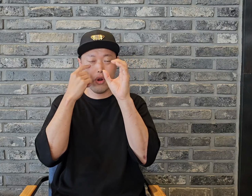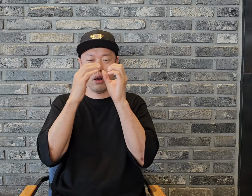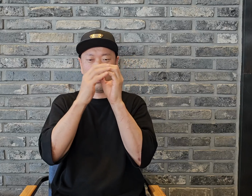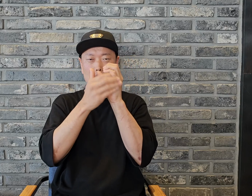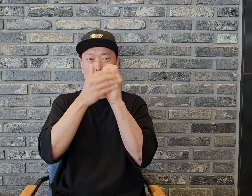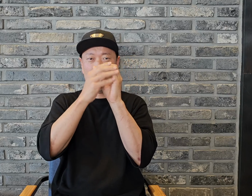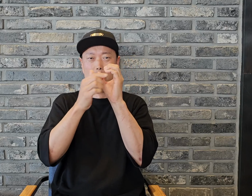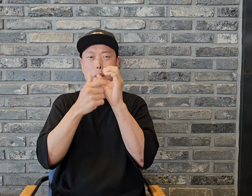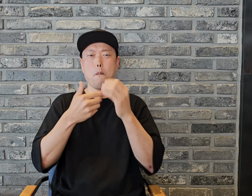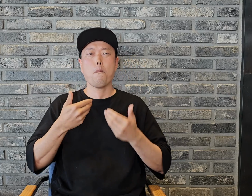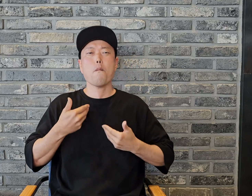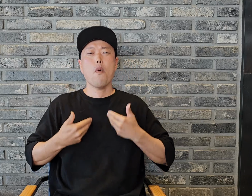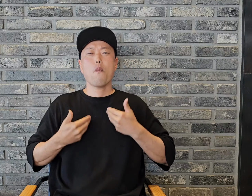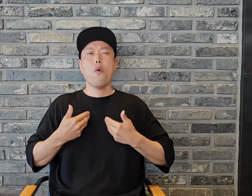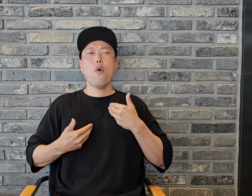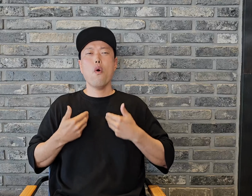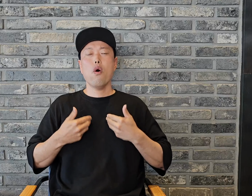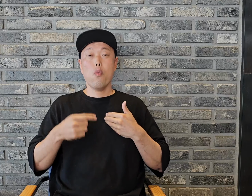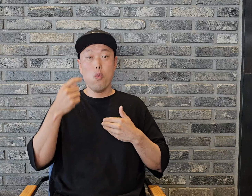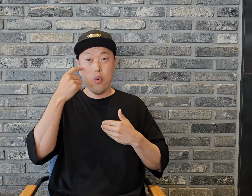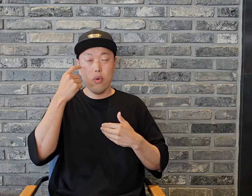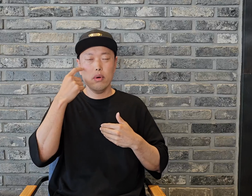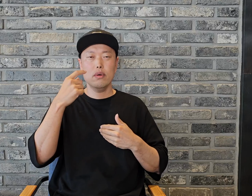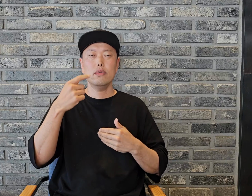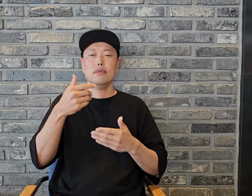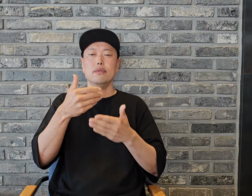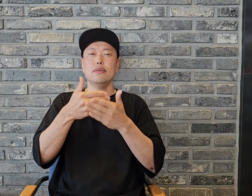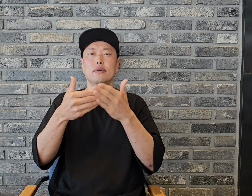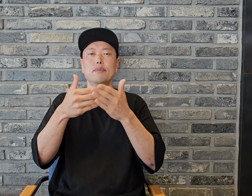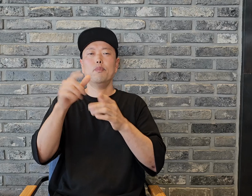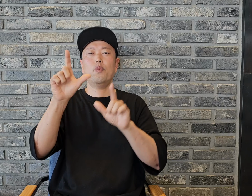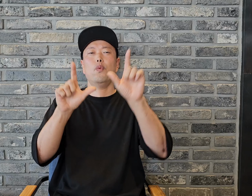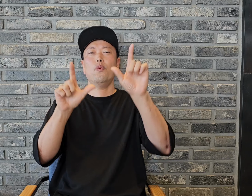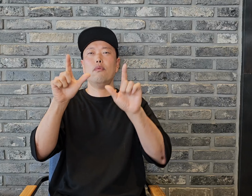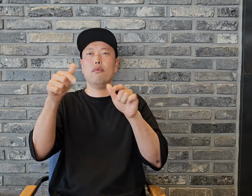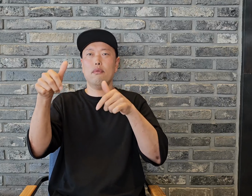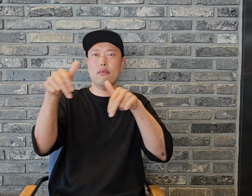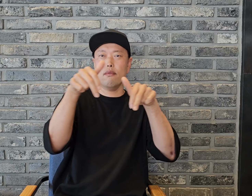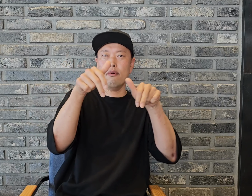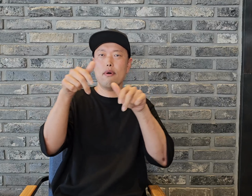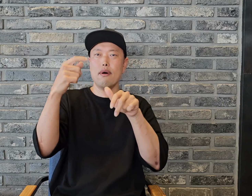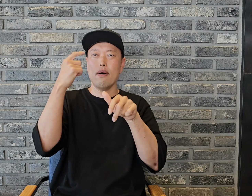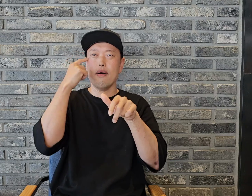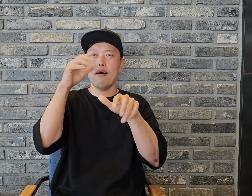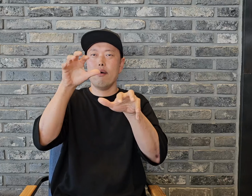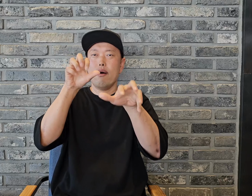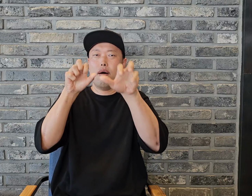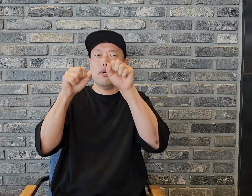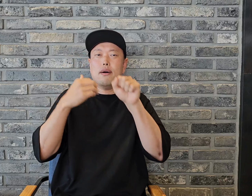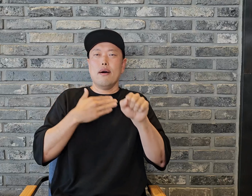Die Augen der Zuschauer werden beschäftigt sein. Wenn Sie es so ausdrücken, als würden Sie ein Bild zeichnen,